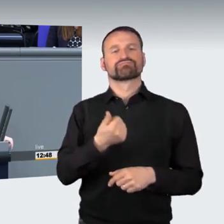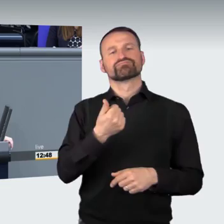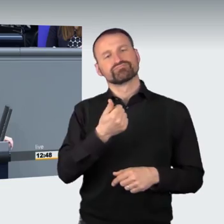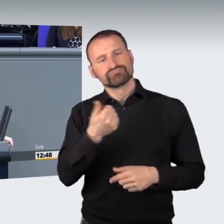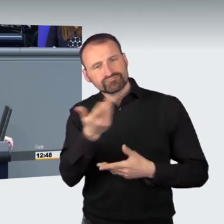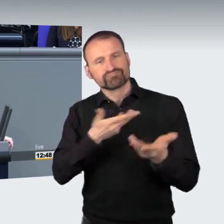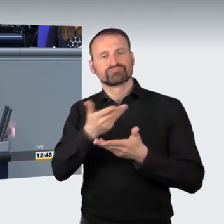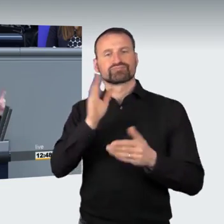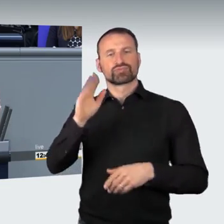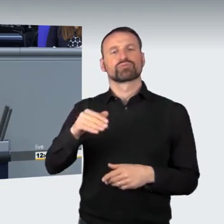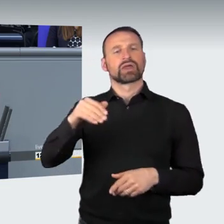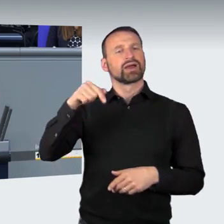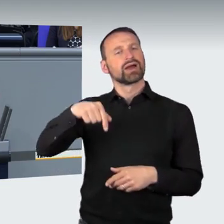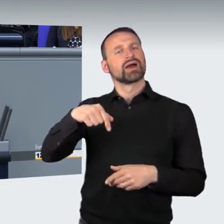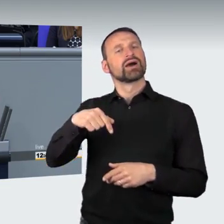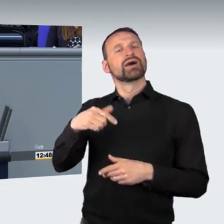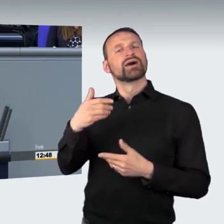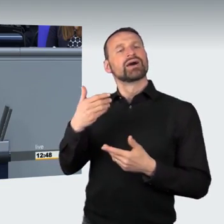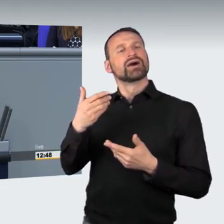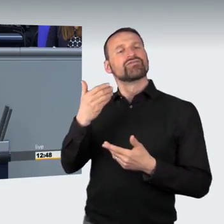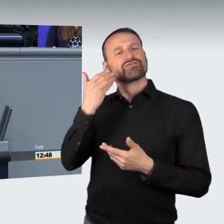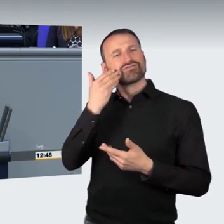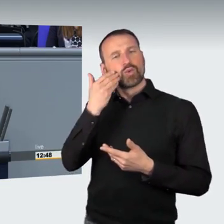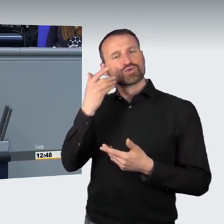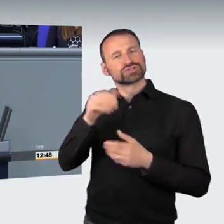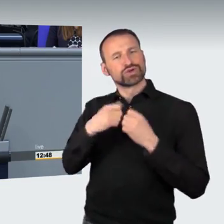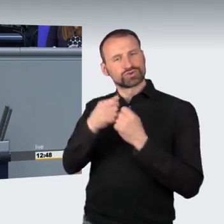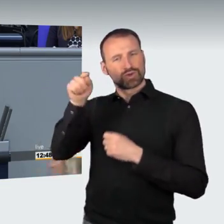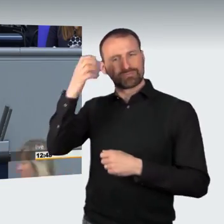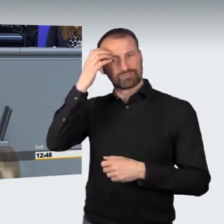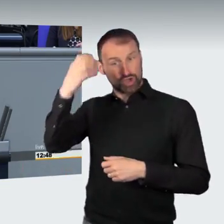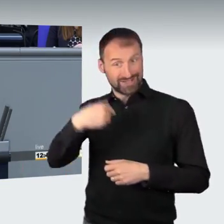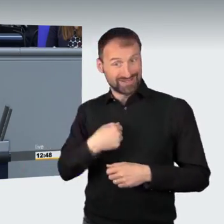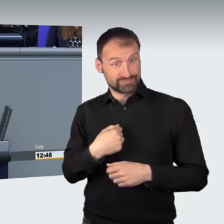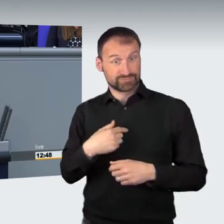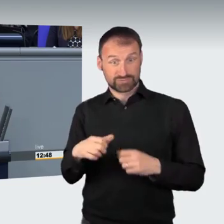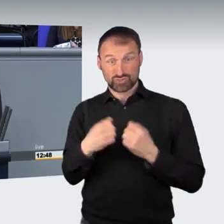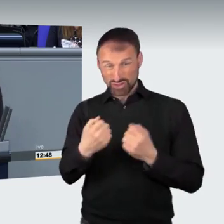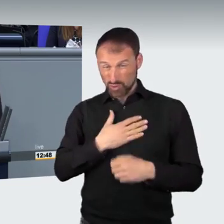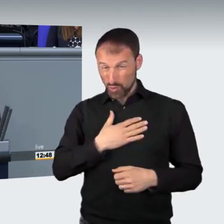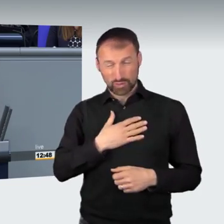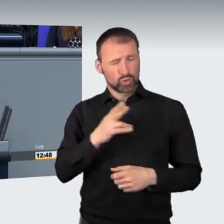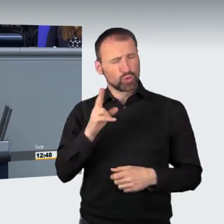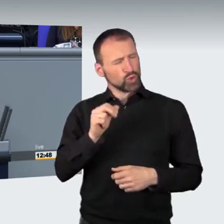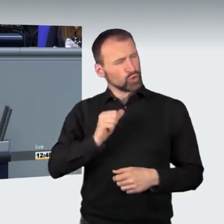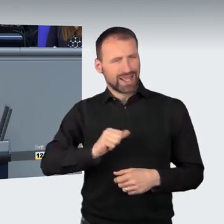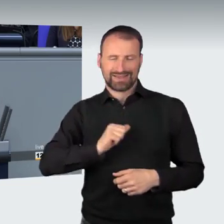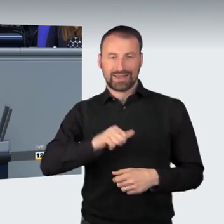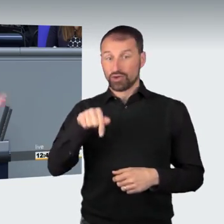10 000 Anträge mit höchster Dringlichkeitsstufe. Es ist schlicht so, dass sich Gering- und Mittelverdienende, Rentnerinnen und Rentner,